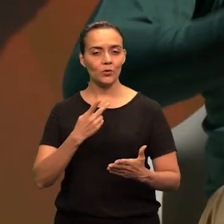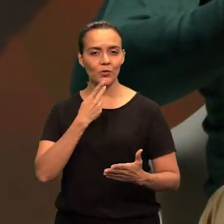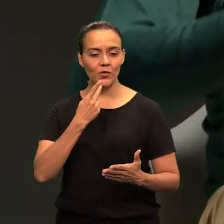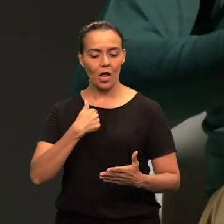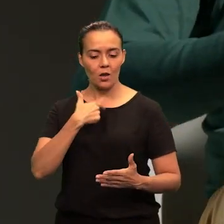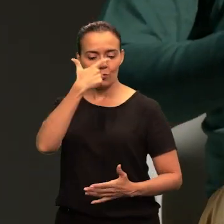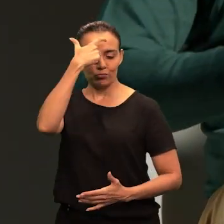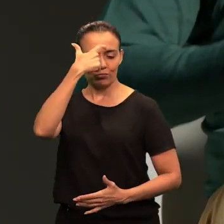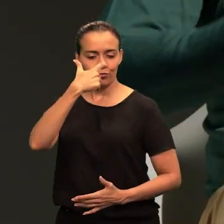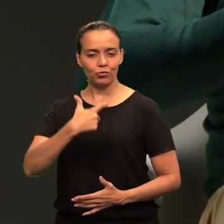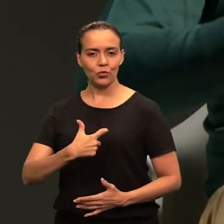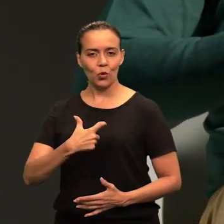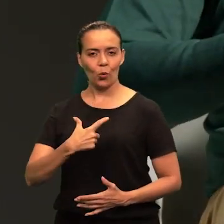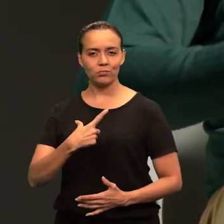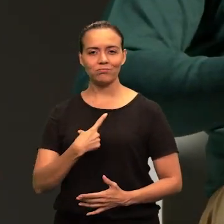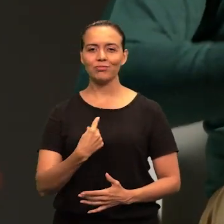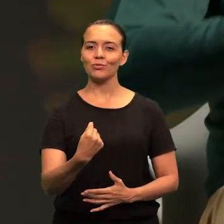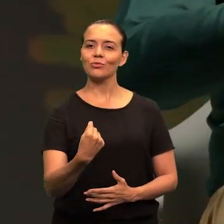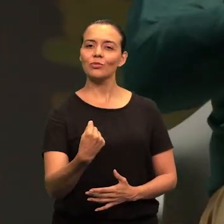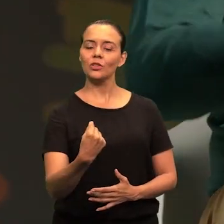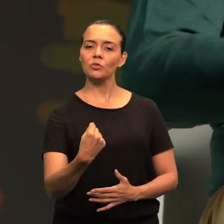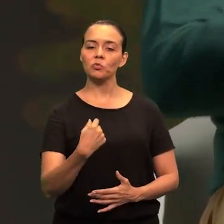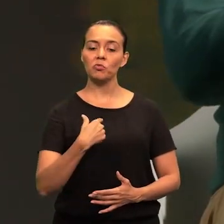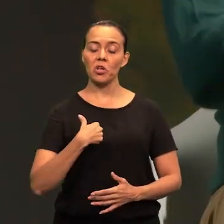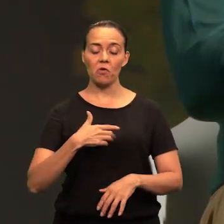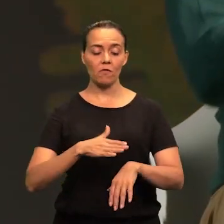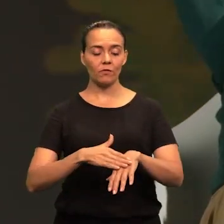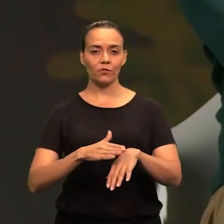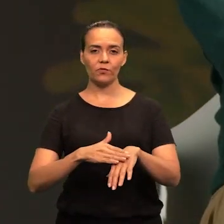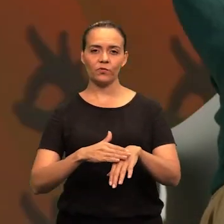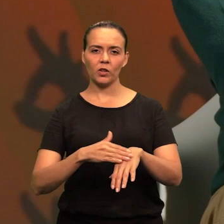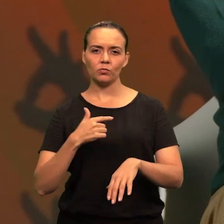"Eu sou o eleito, eu sou o escolhido, eu vou lá, eu faço, eu arrebento",